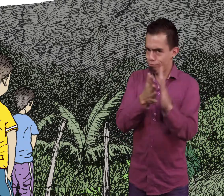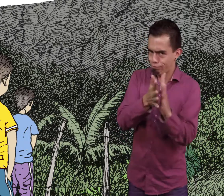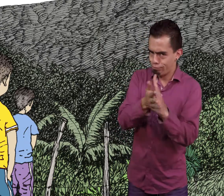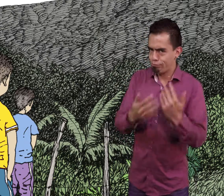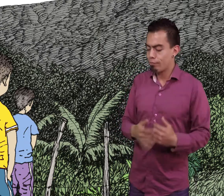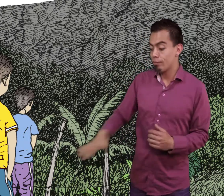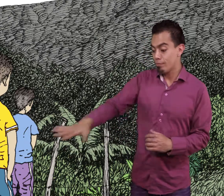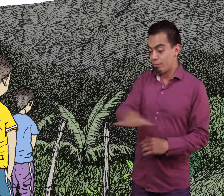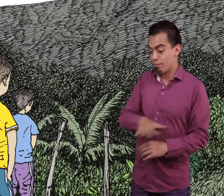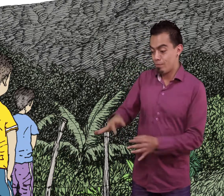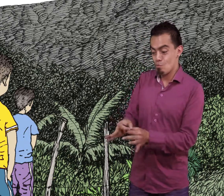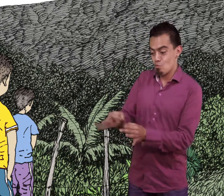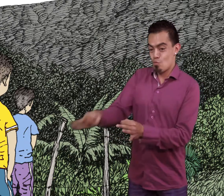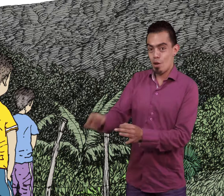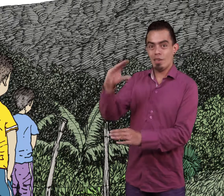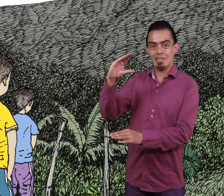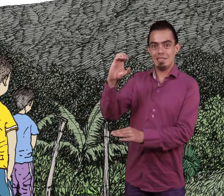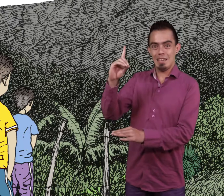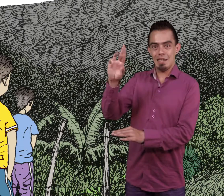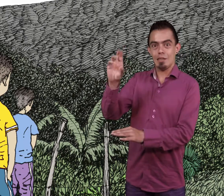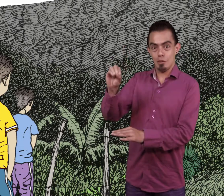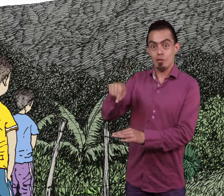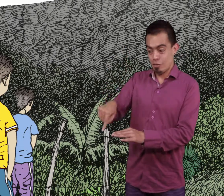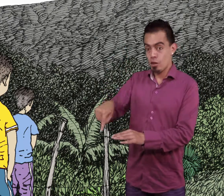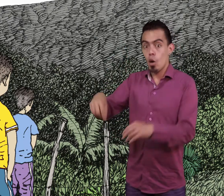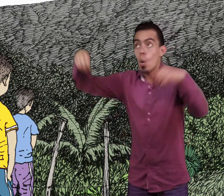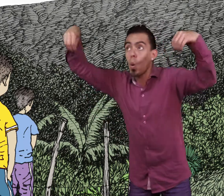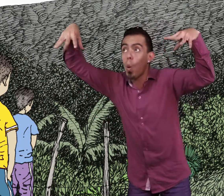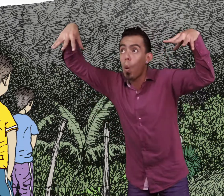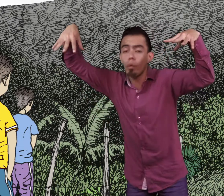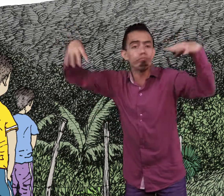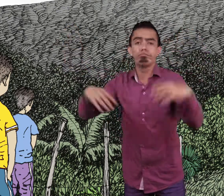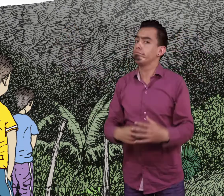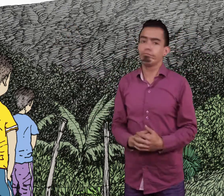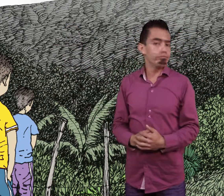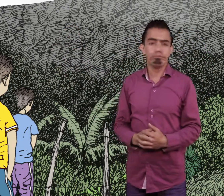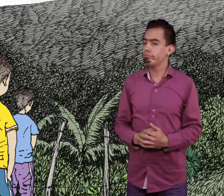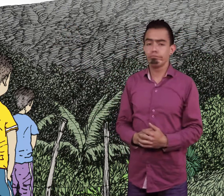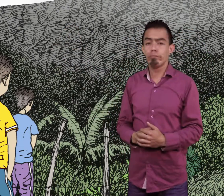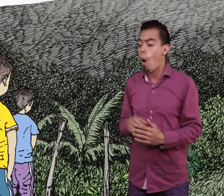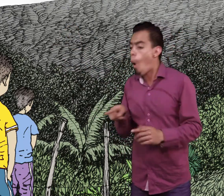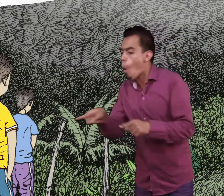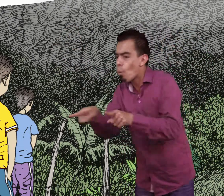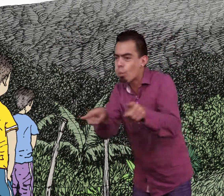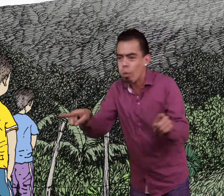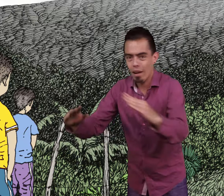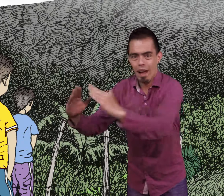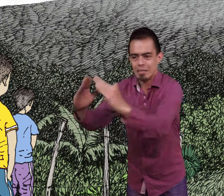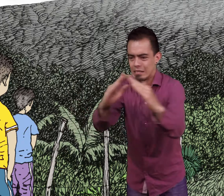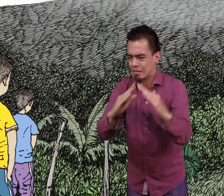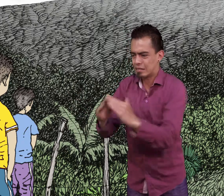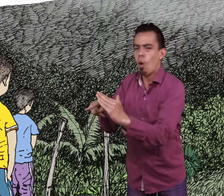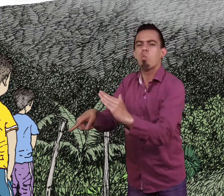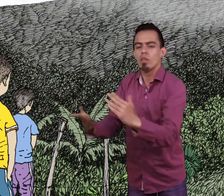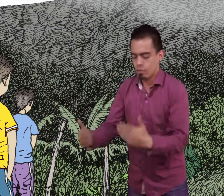así que en las casas habían plantas de gasolina